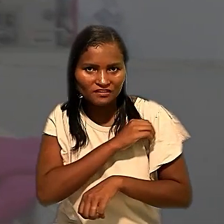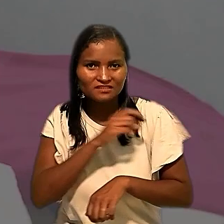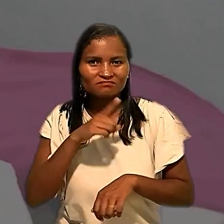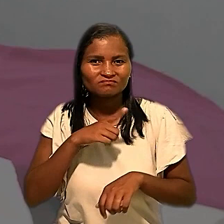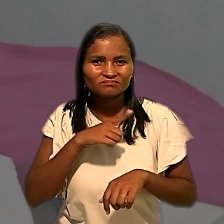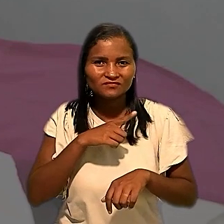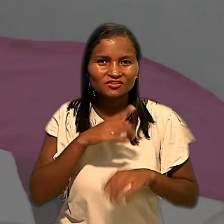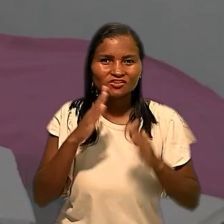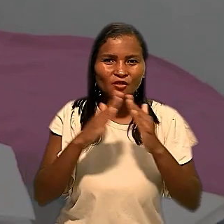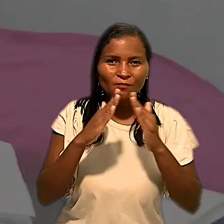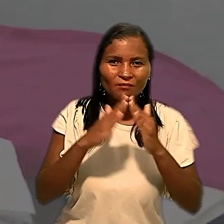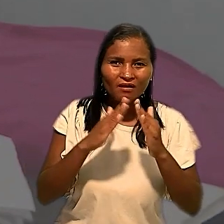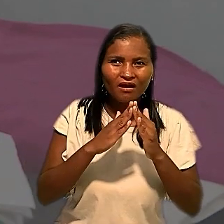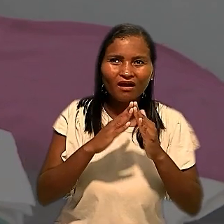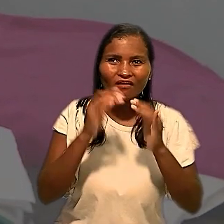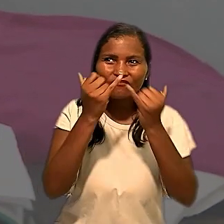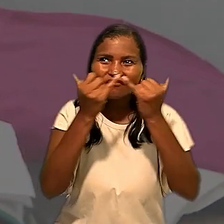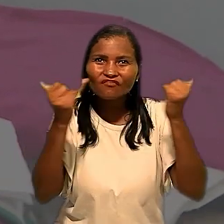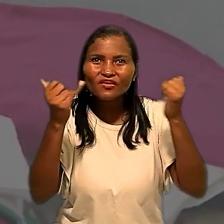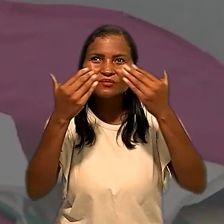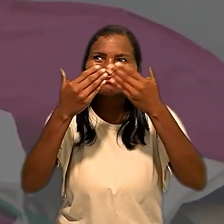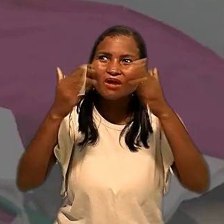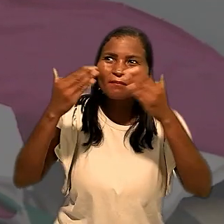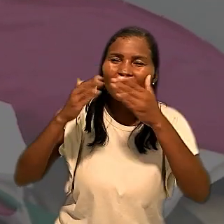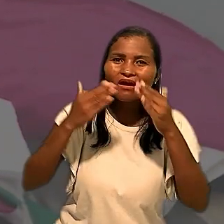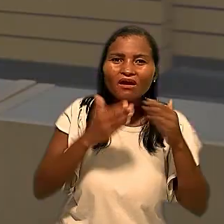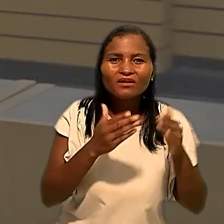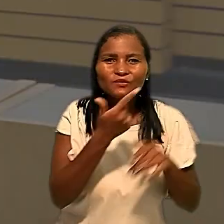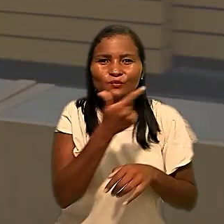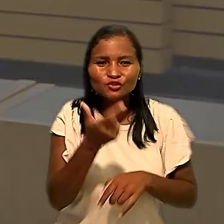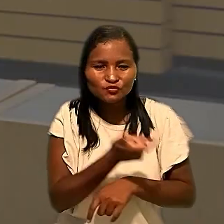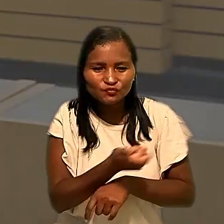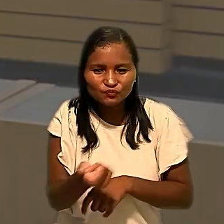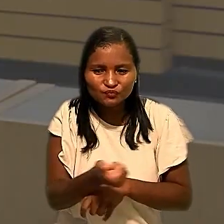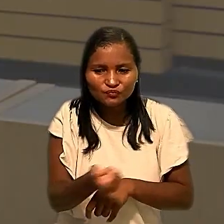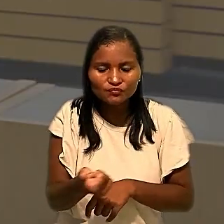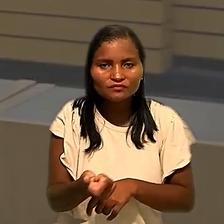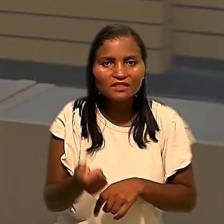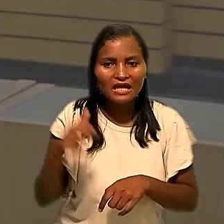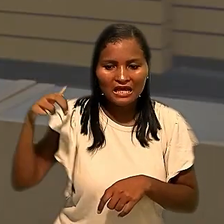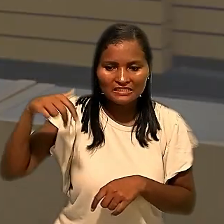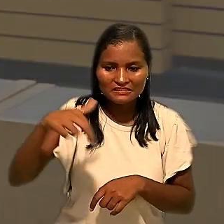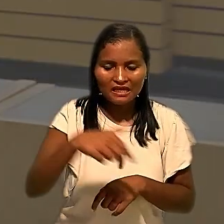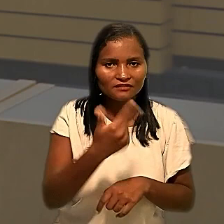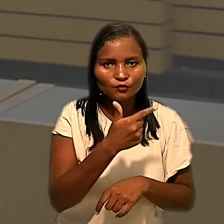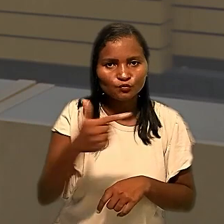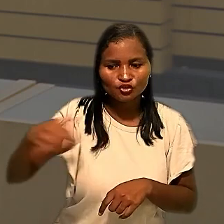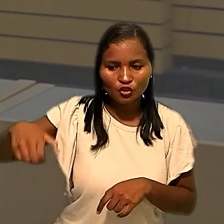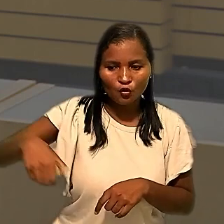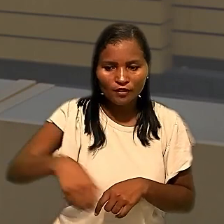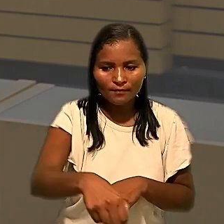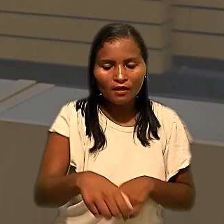com fiação exposta e sem extintor de incêndio. A escada de saída não tinha corrimão e o local